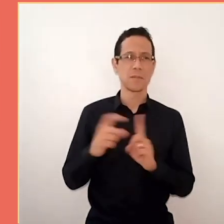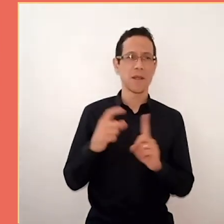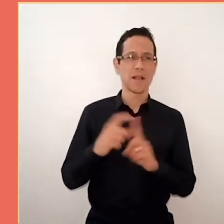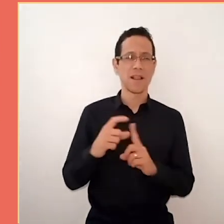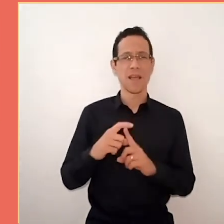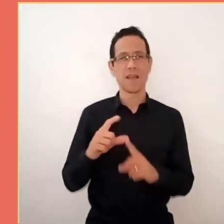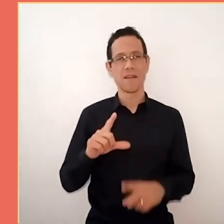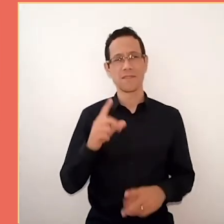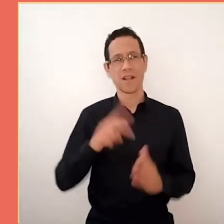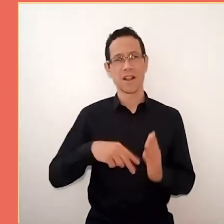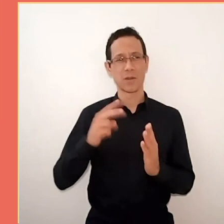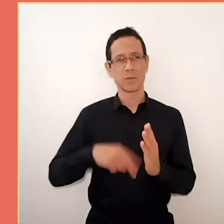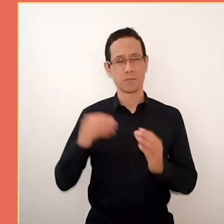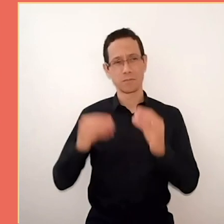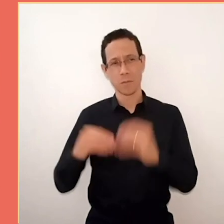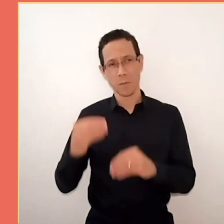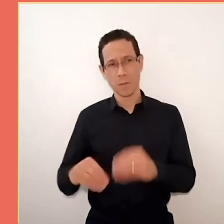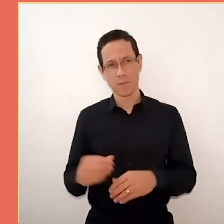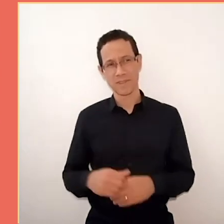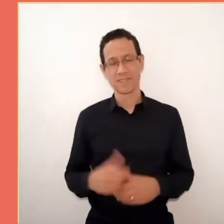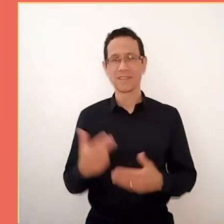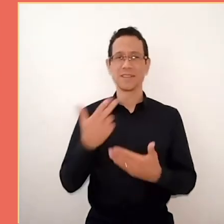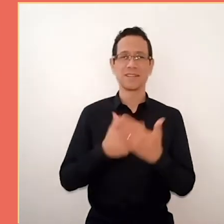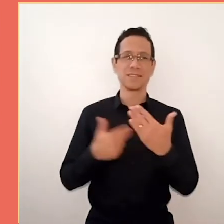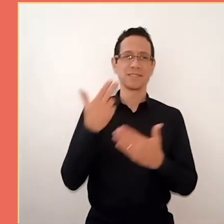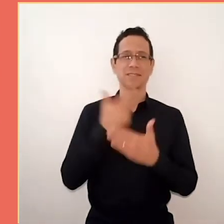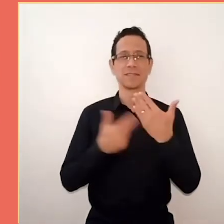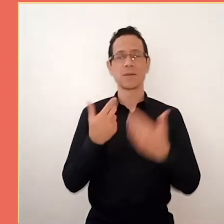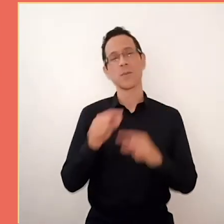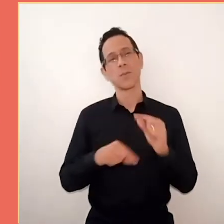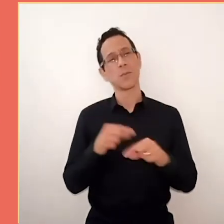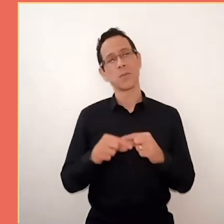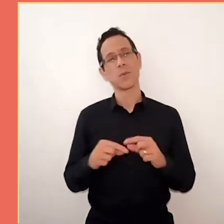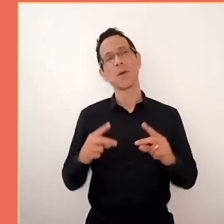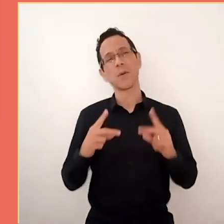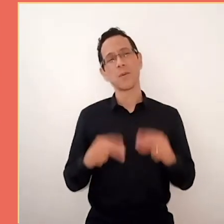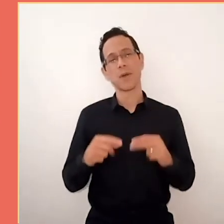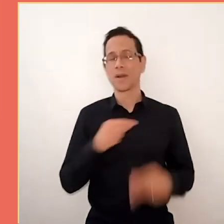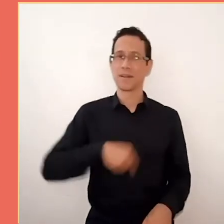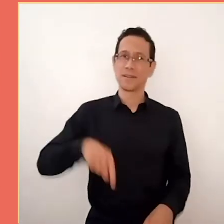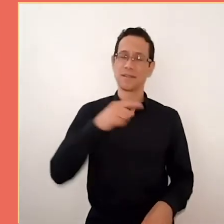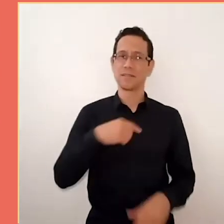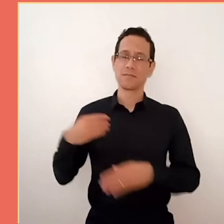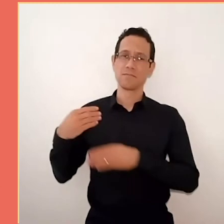Esse desenho eu fiz pensando… nessa nossa trajetória ao longo do seminário.